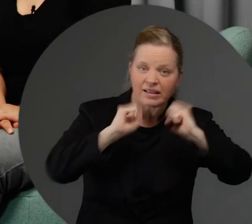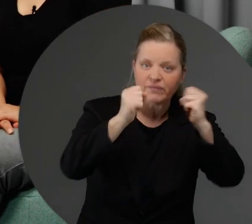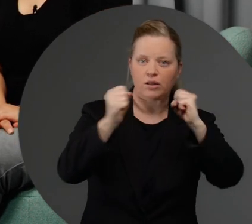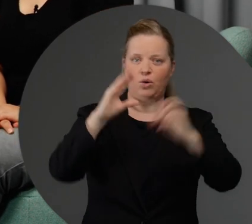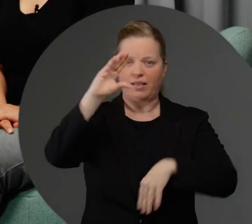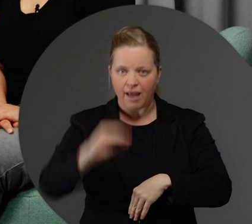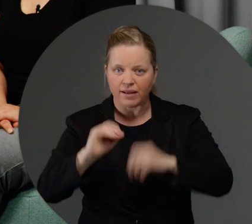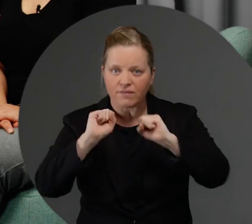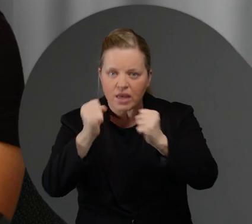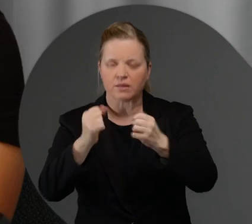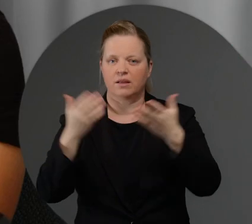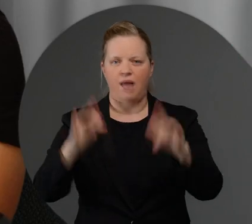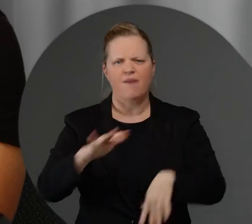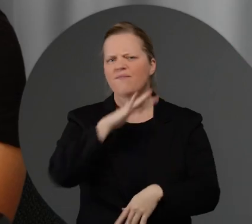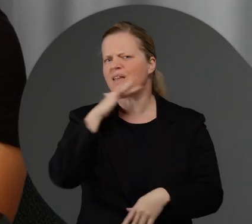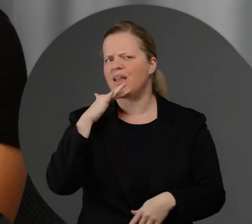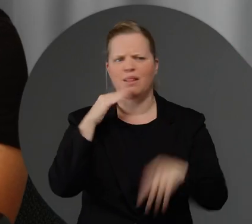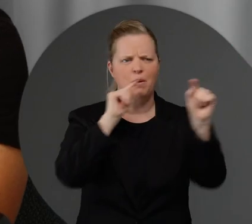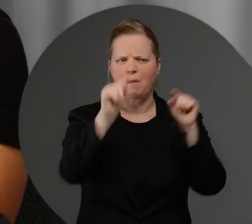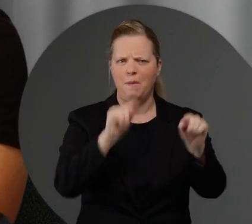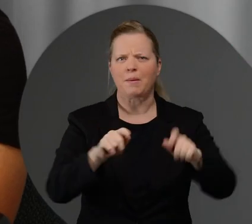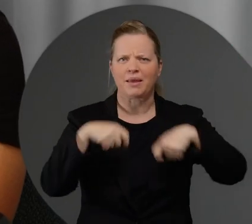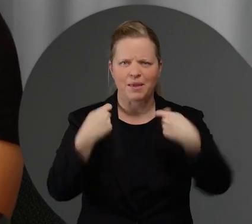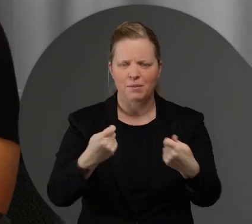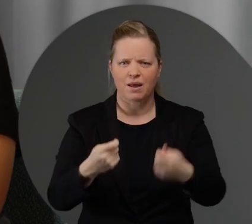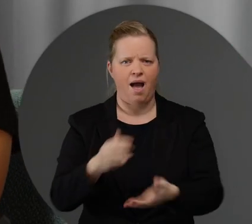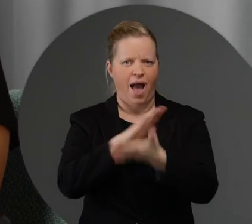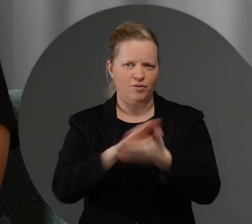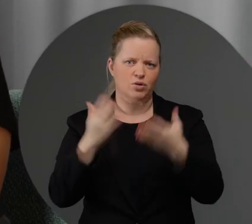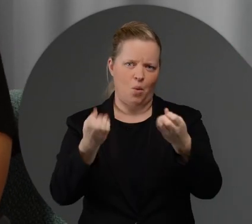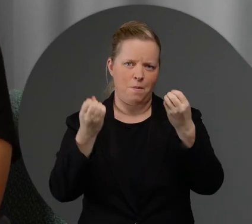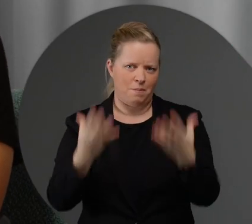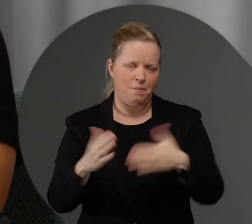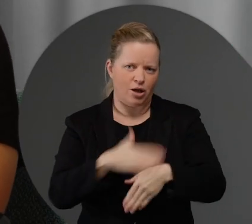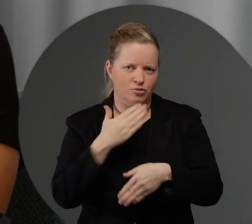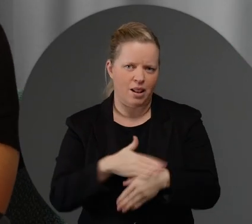das gibt es aller Orten und da gibt es einige solche Beispiele, wo man einfach aufgrund der Webseite scheitert.